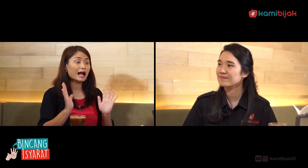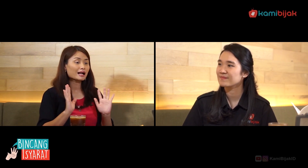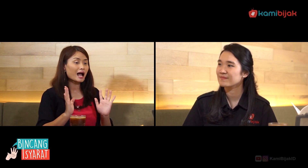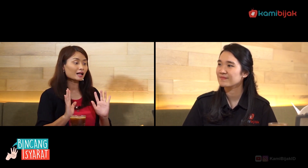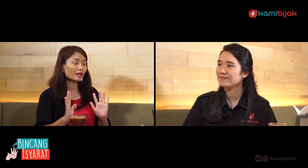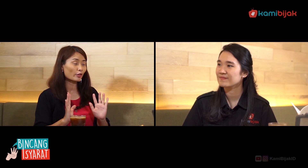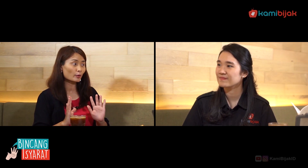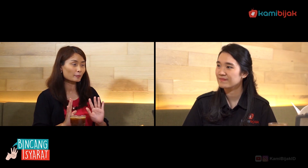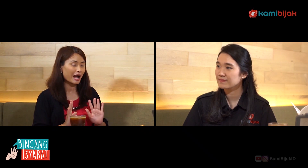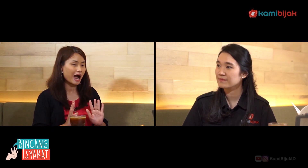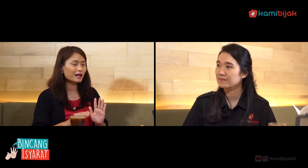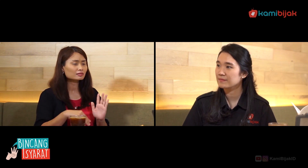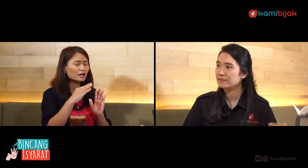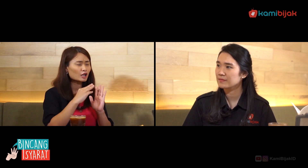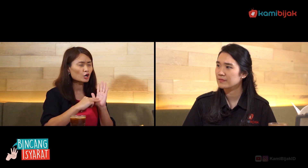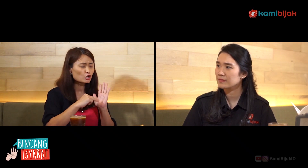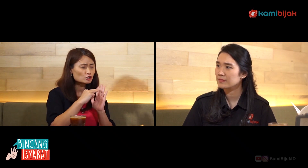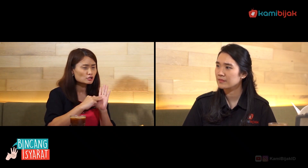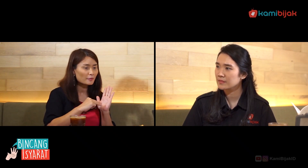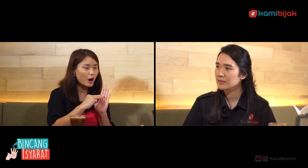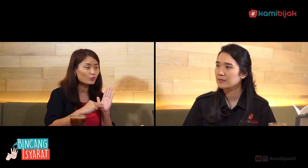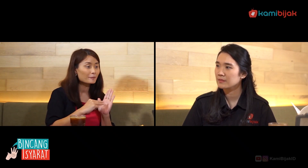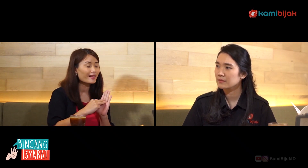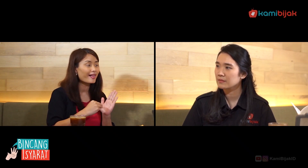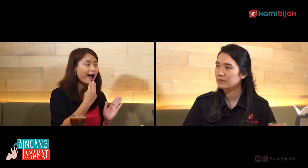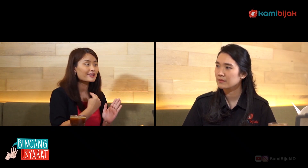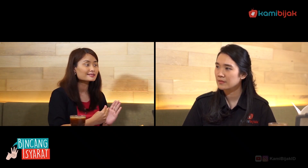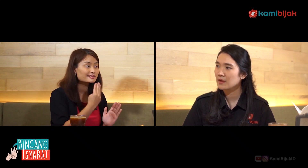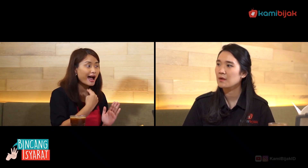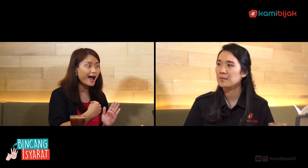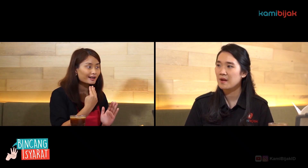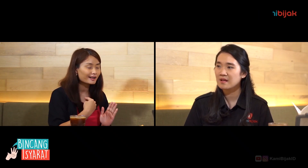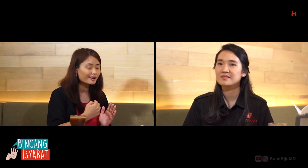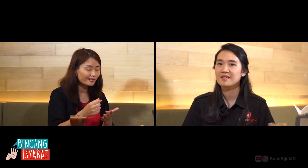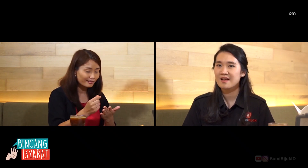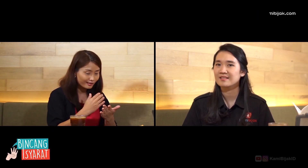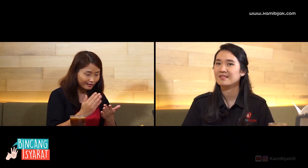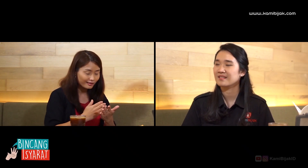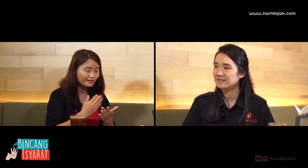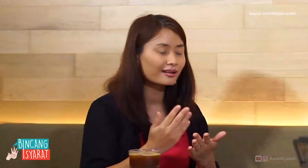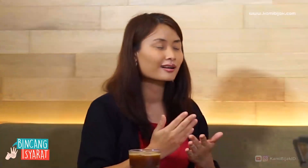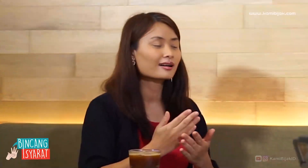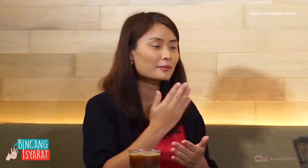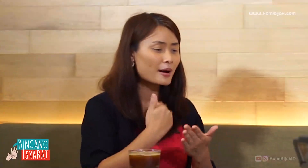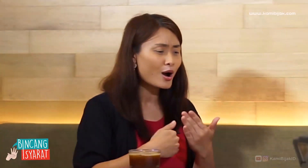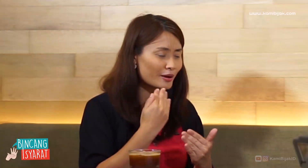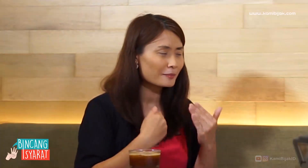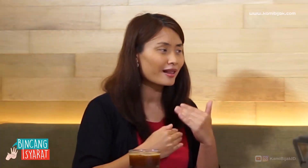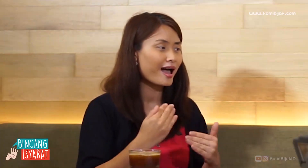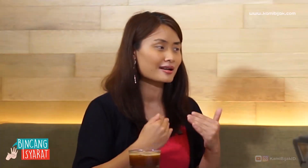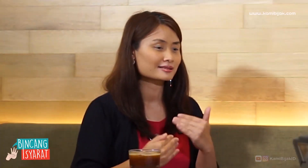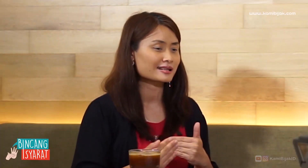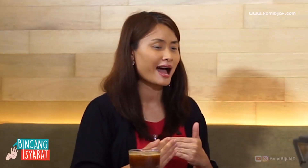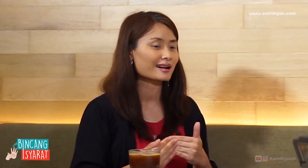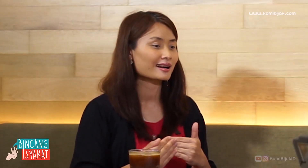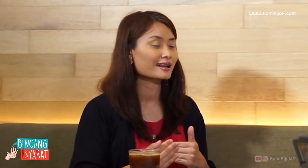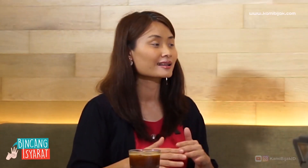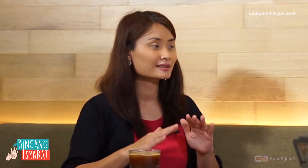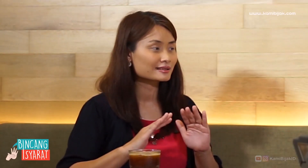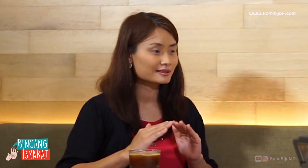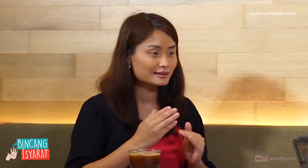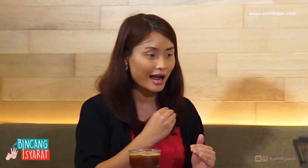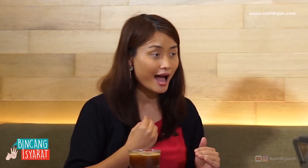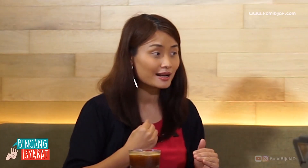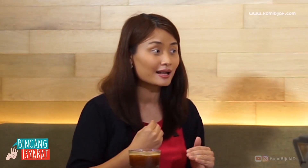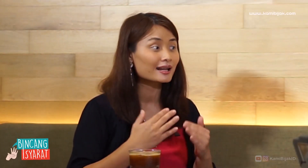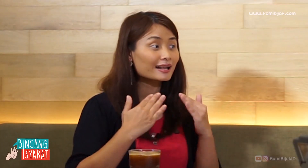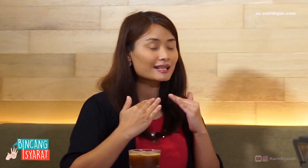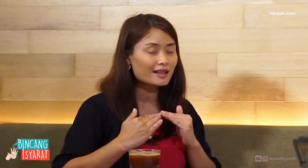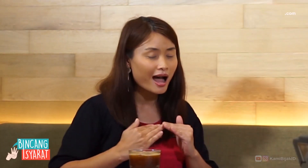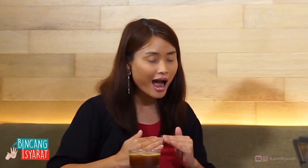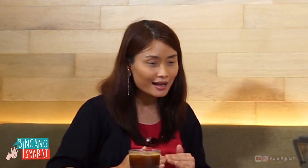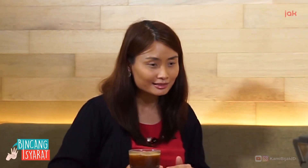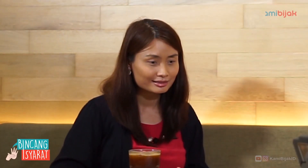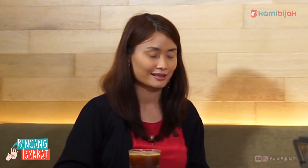Jangan lupa terus mau belajar dan rendah hati.